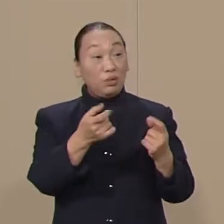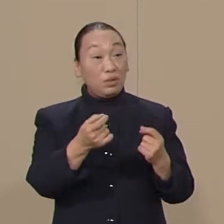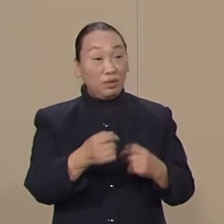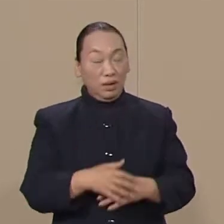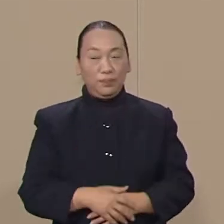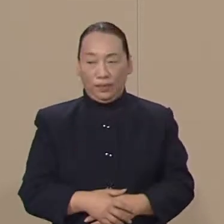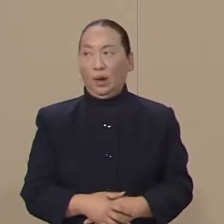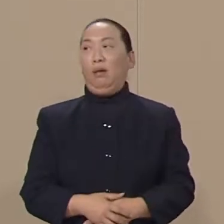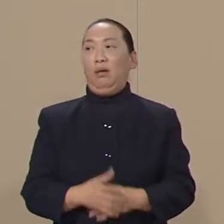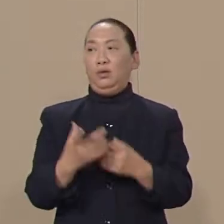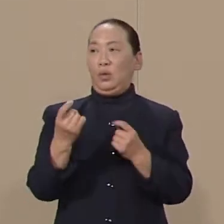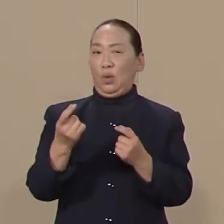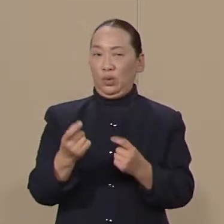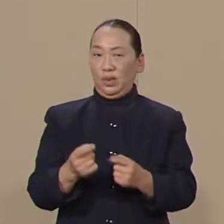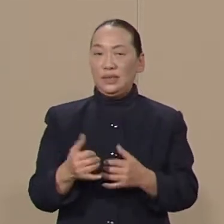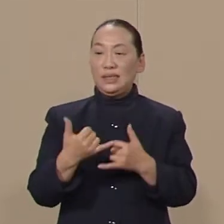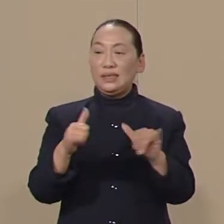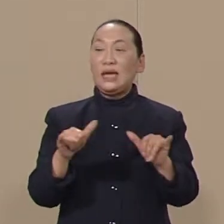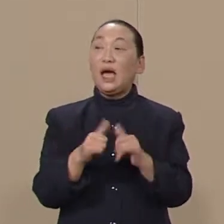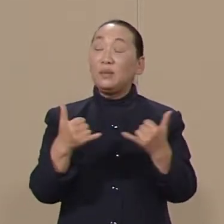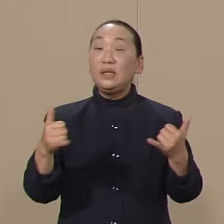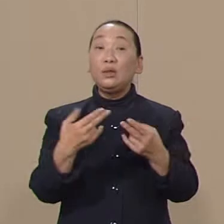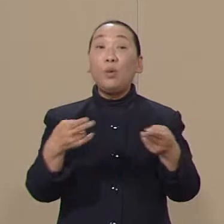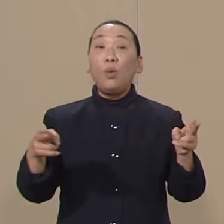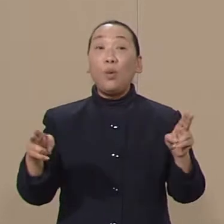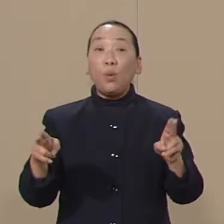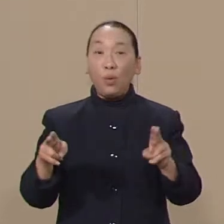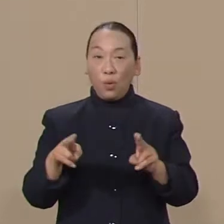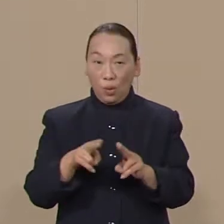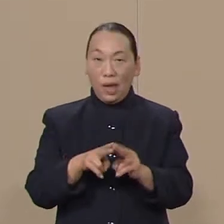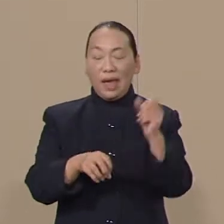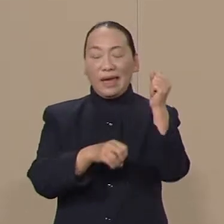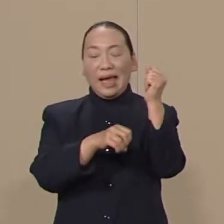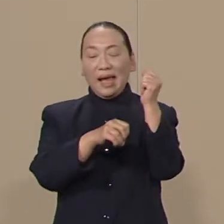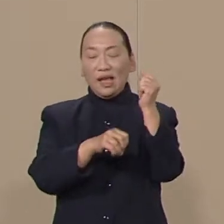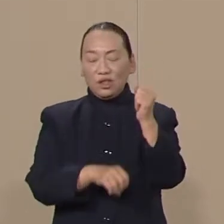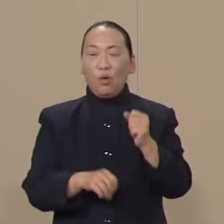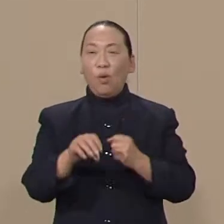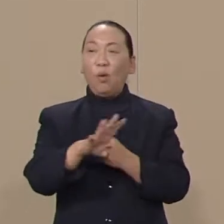社民党は元祖脱原発の政党で 社会党時代から40年以上